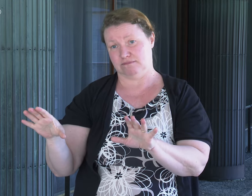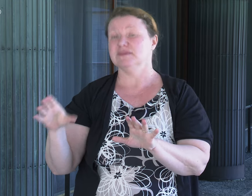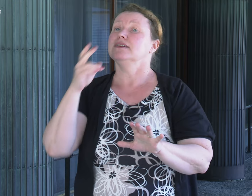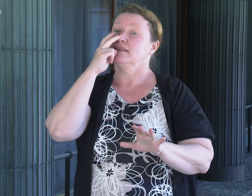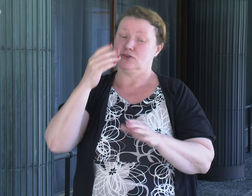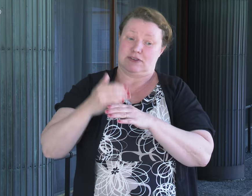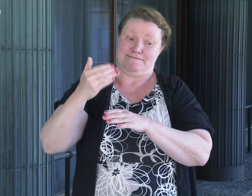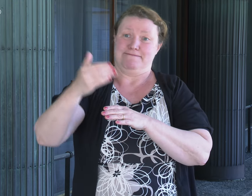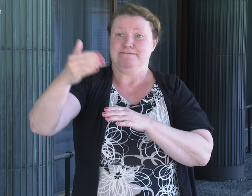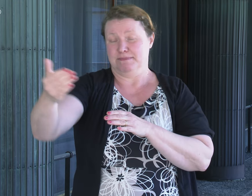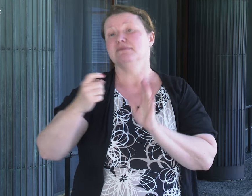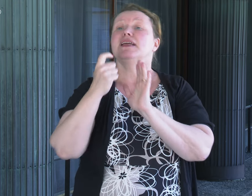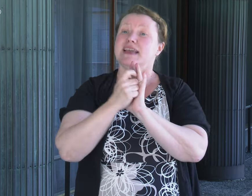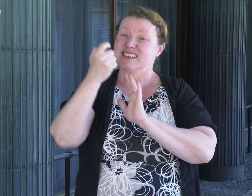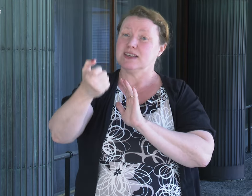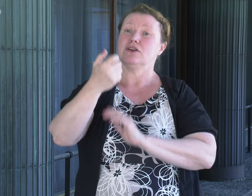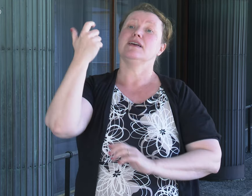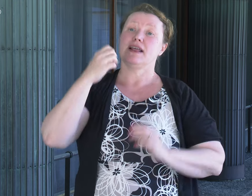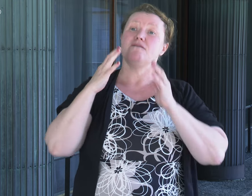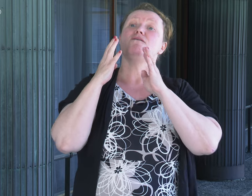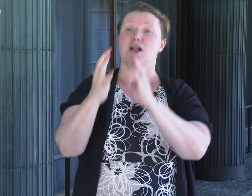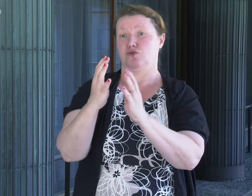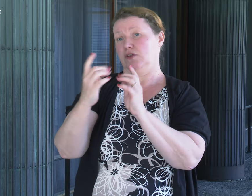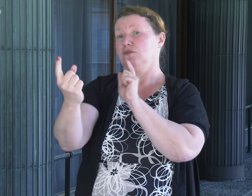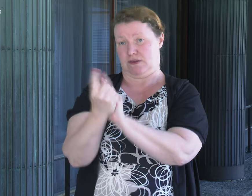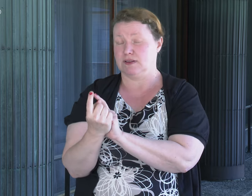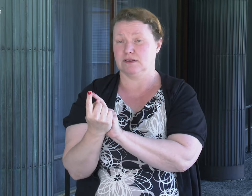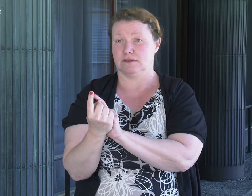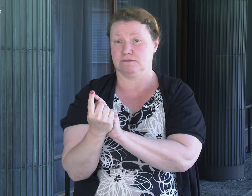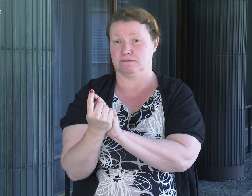Katsotaan tulevaa. Ensi viikolla tapaamme Kela-valtuuston.